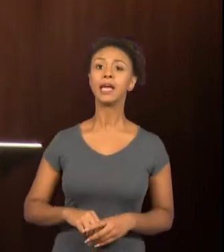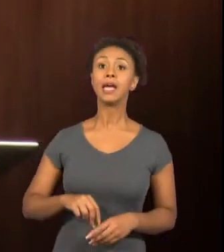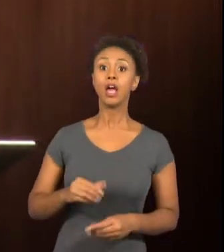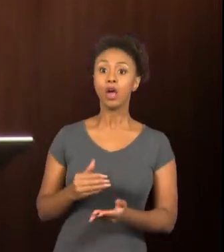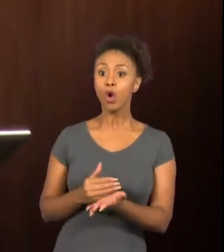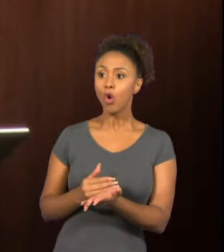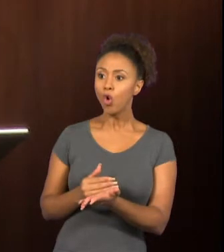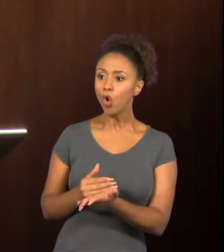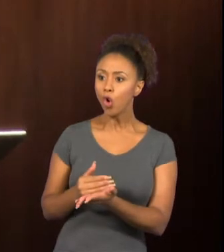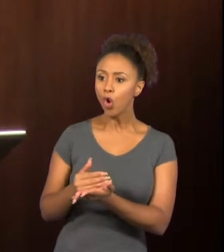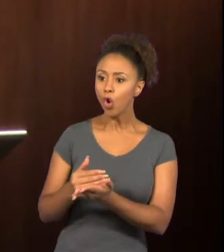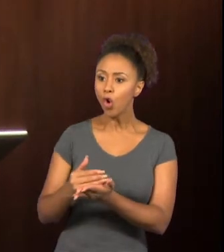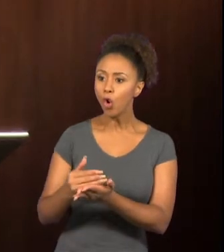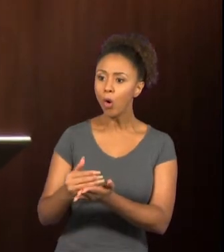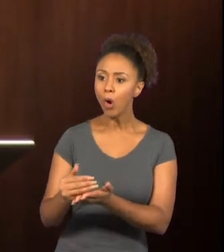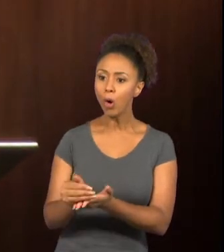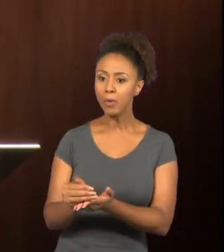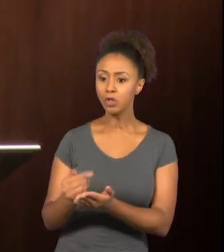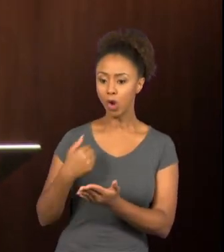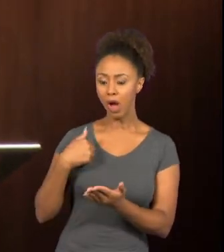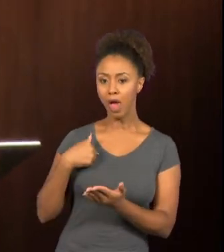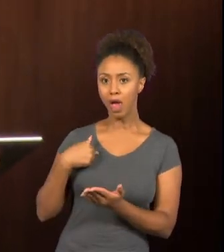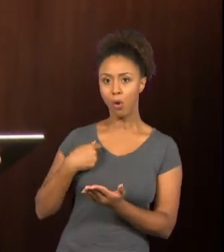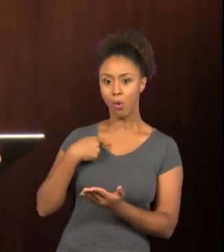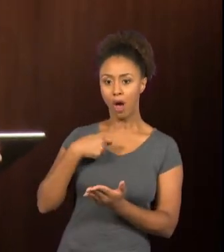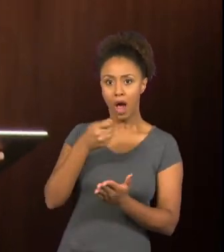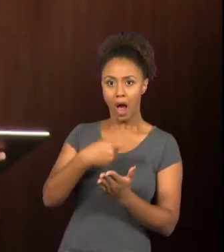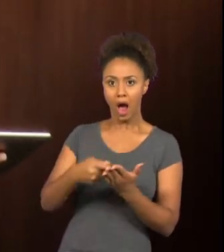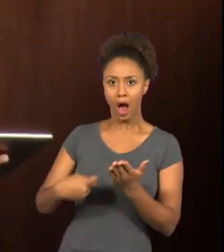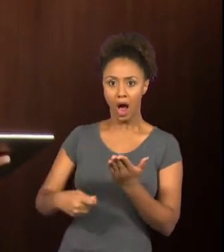INCORPORA A SUBJETIVIDADE, CONSEGUE APRESENTAR